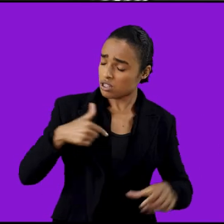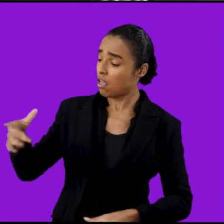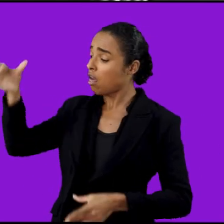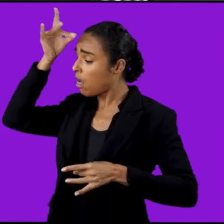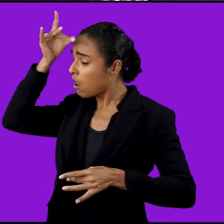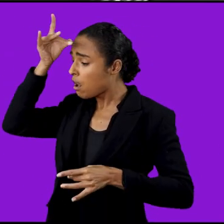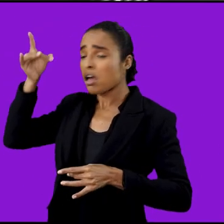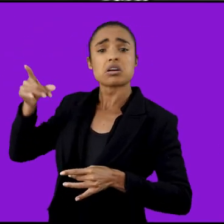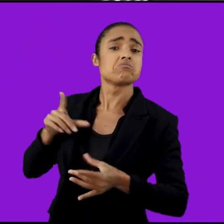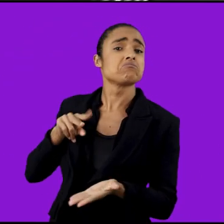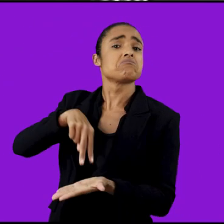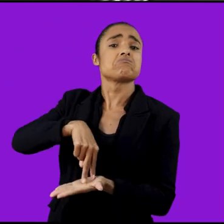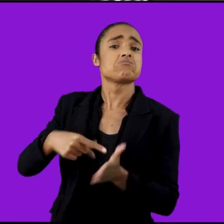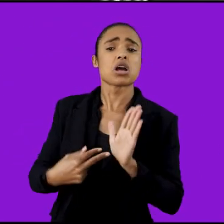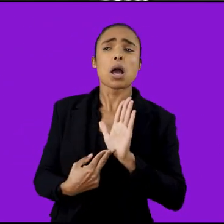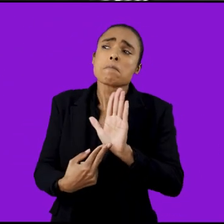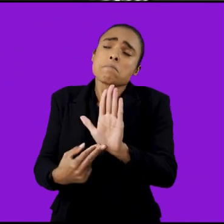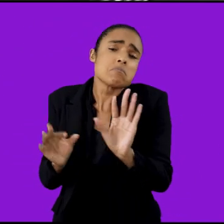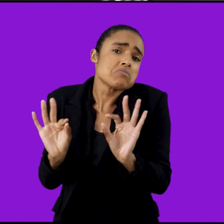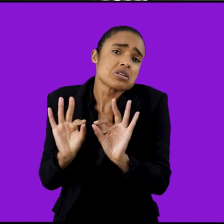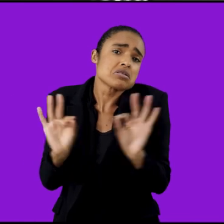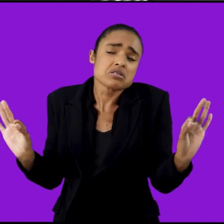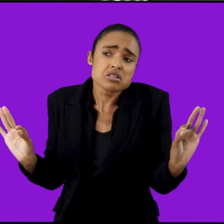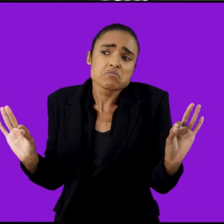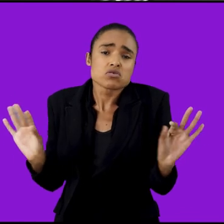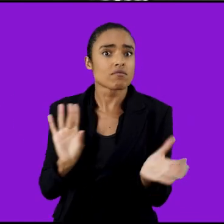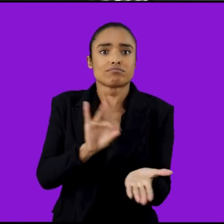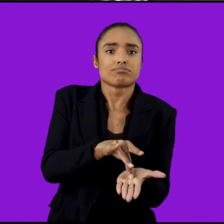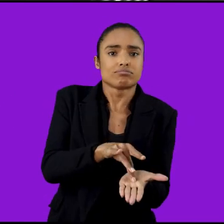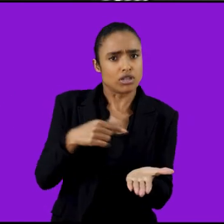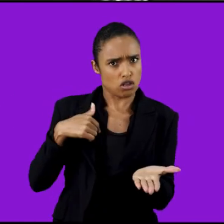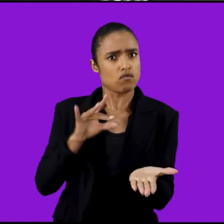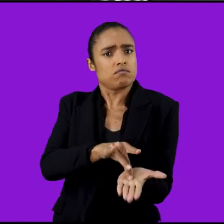Para eu ser apenas uma representação de uma mulher negra, entendeu?